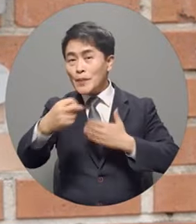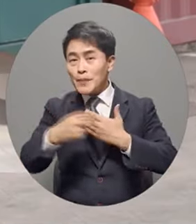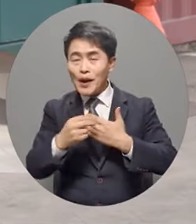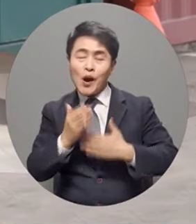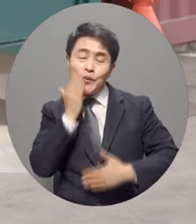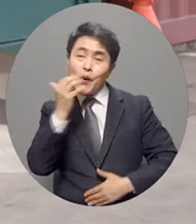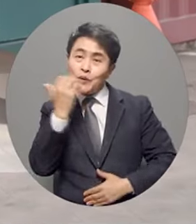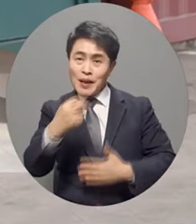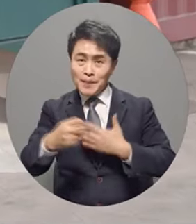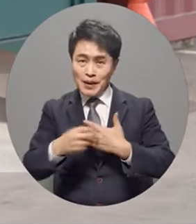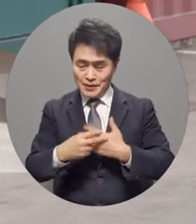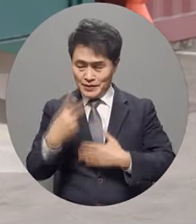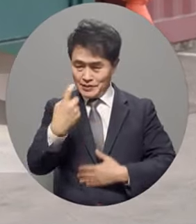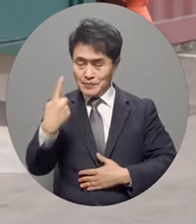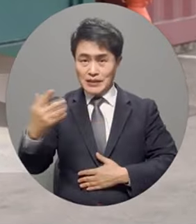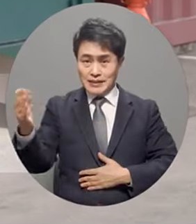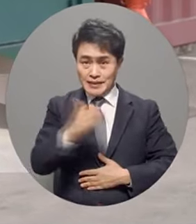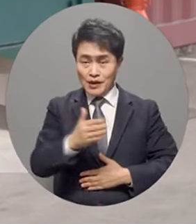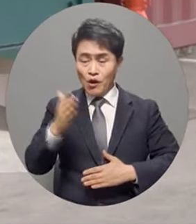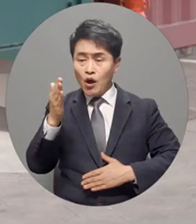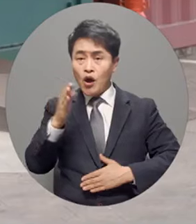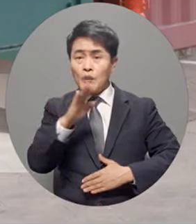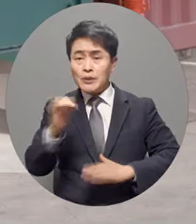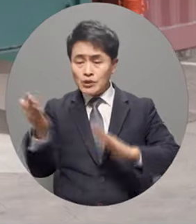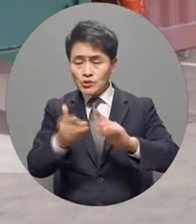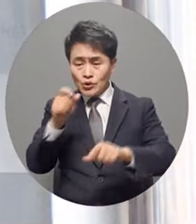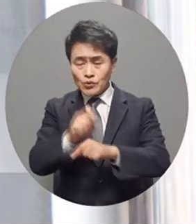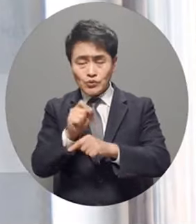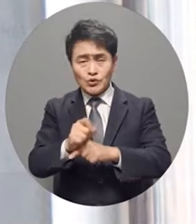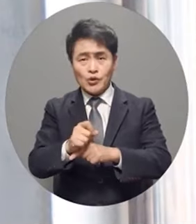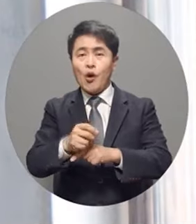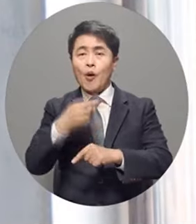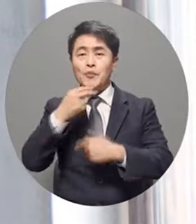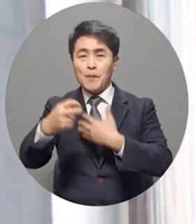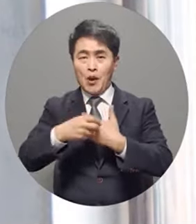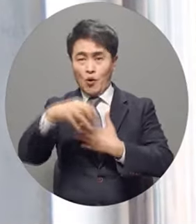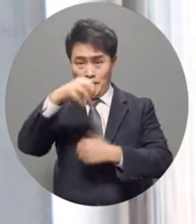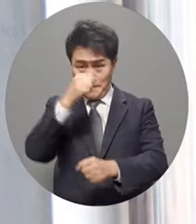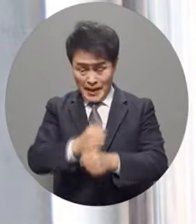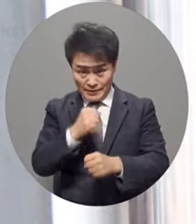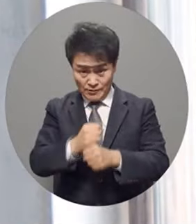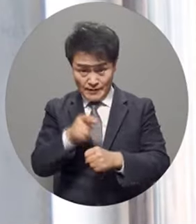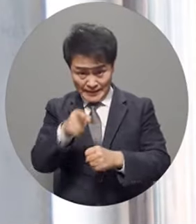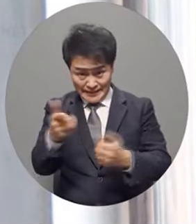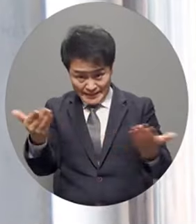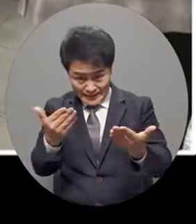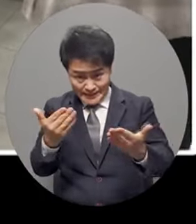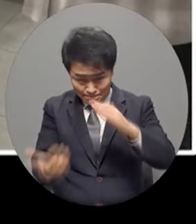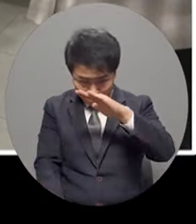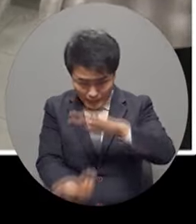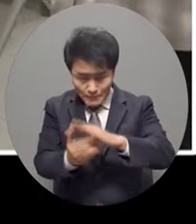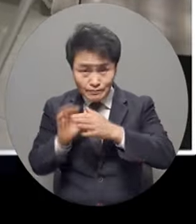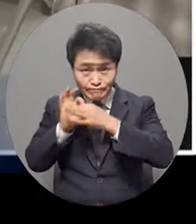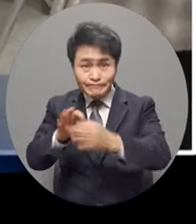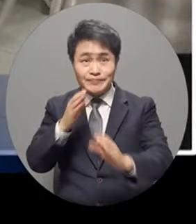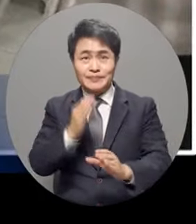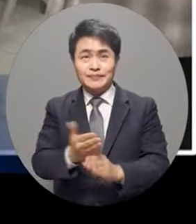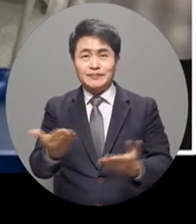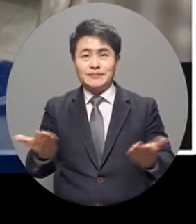병원인 녹색병원은 지난 2021년부터 비정규직 없는 병원을 만들기로 하고 이를 실천에 옮기고 있습니다.